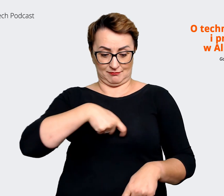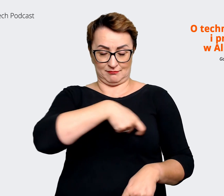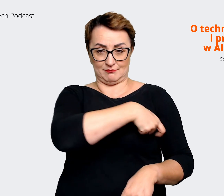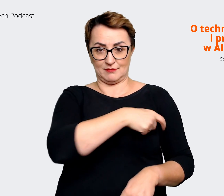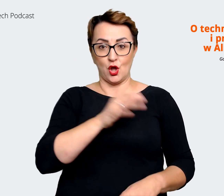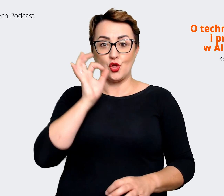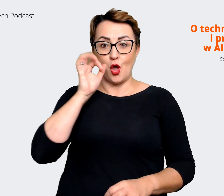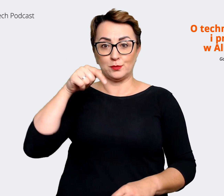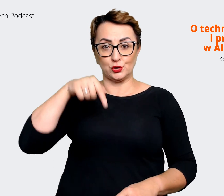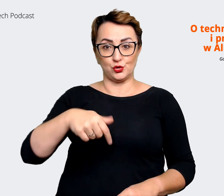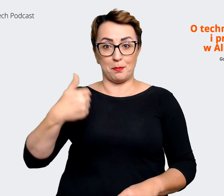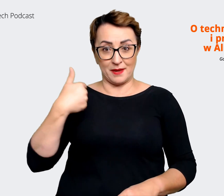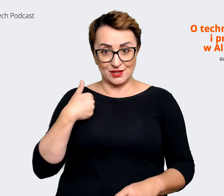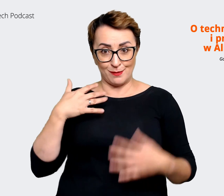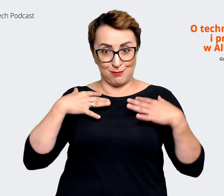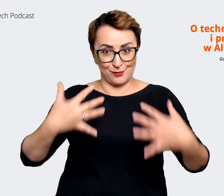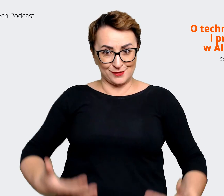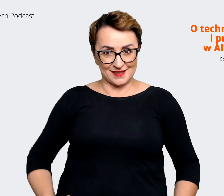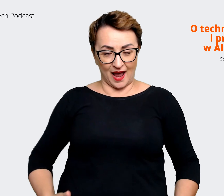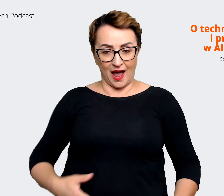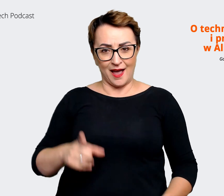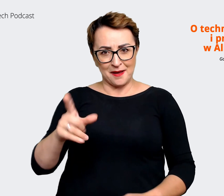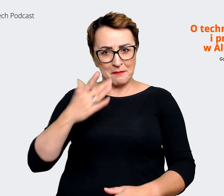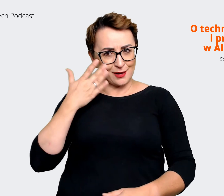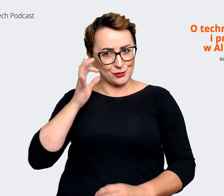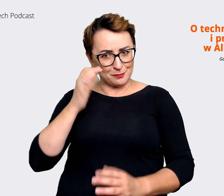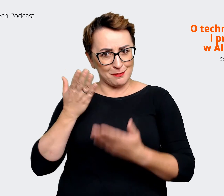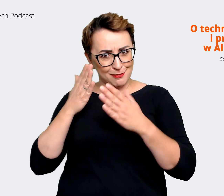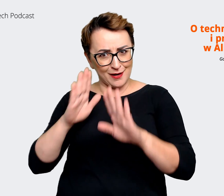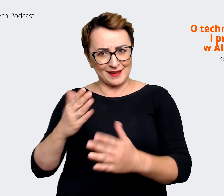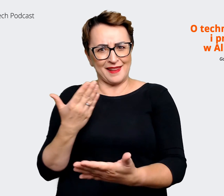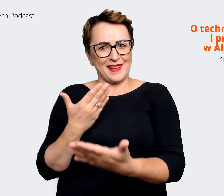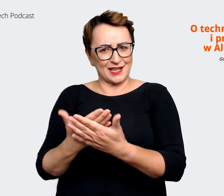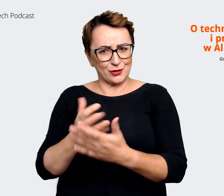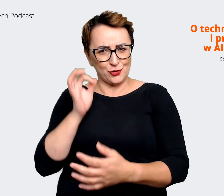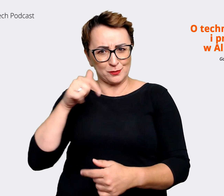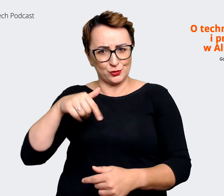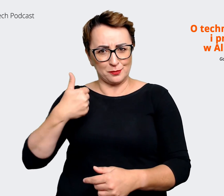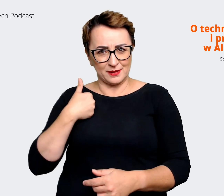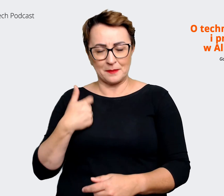panowie dość dobrze pokazaliście dlaczego. Teraz moje ulubione pytanie. Wszystkim je